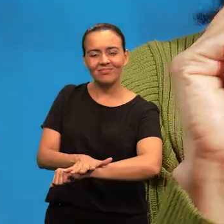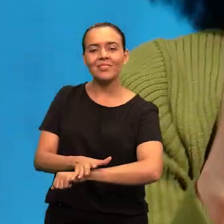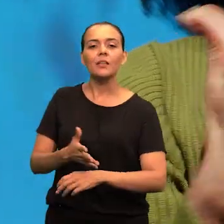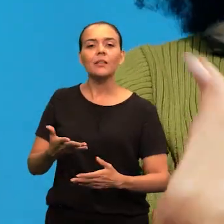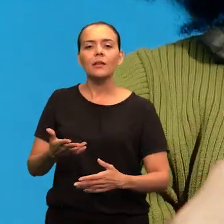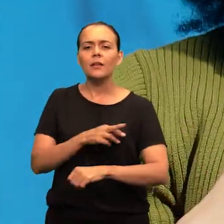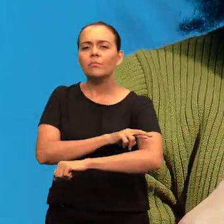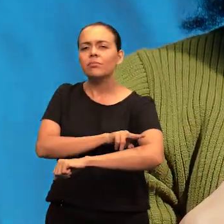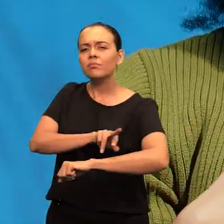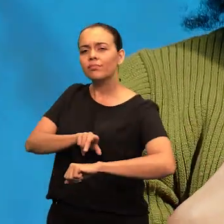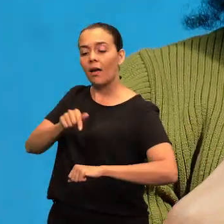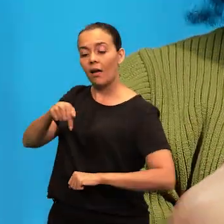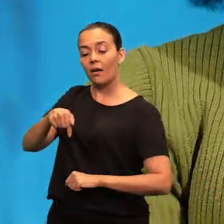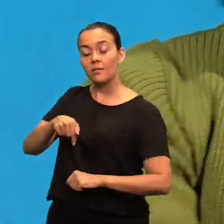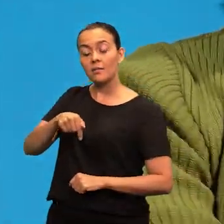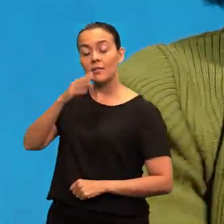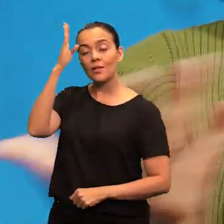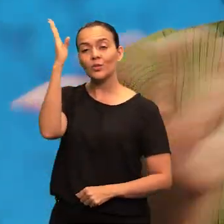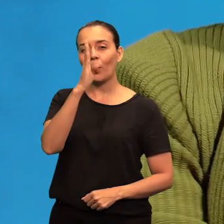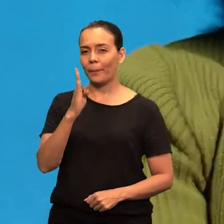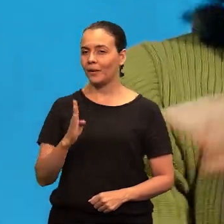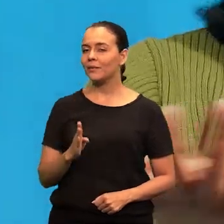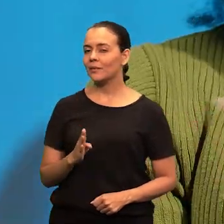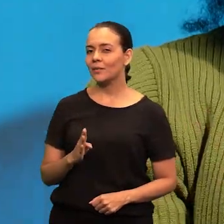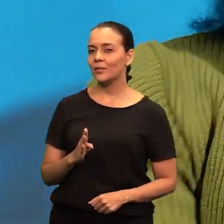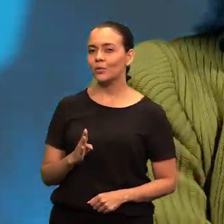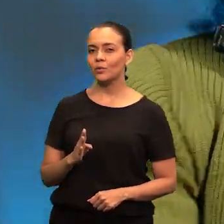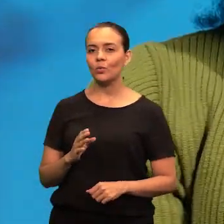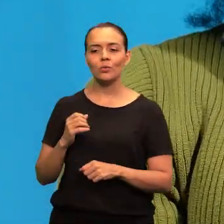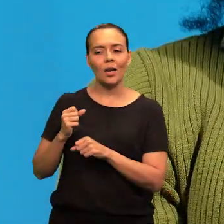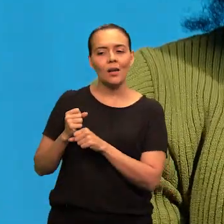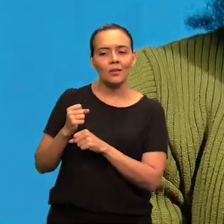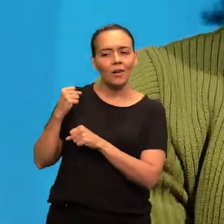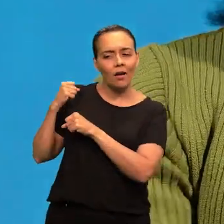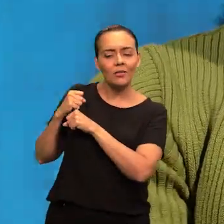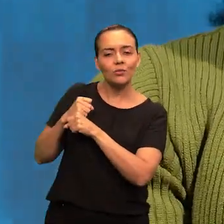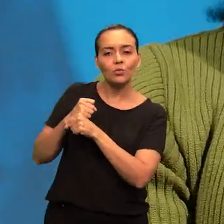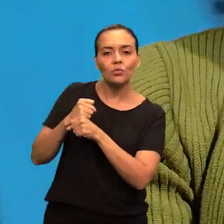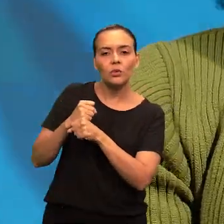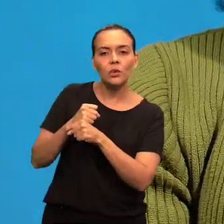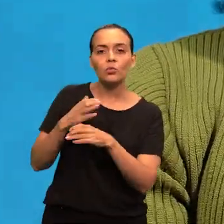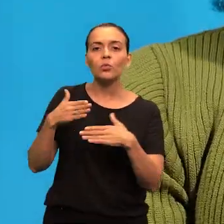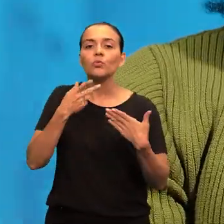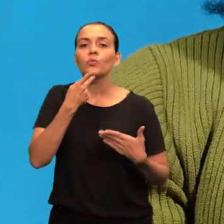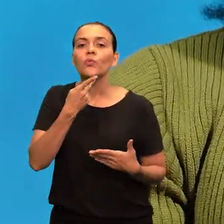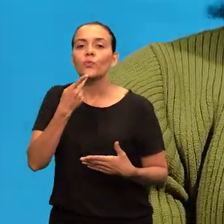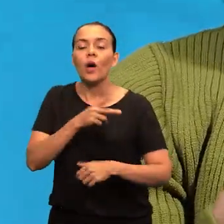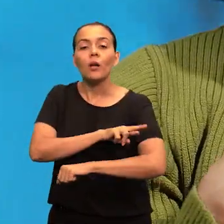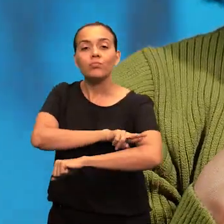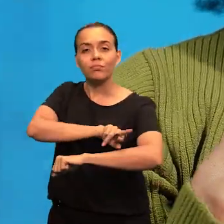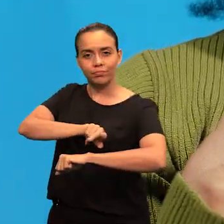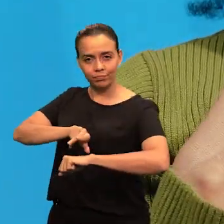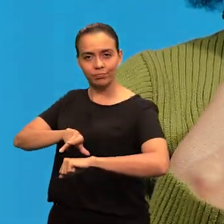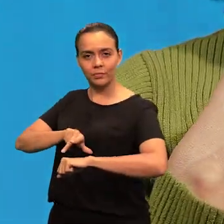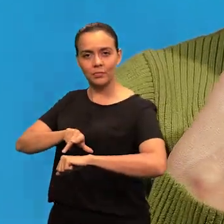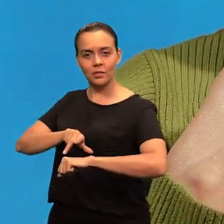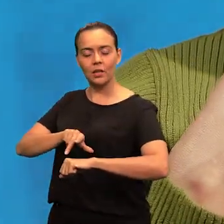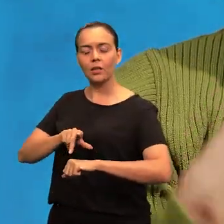E aí no Brasil, acho que a novidade, talvez, dos últimos anos, quando a gente está falando de relações raciais, é que a gente